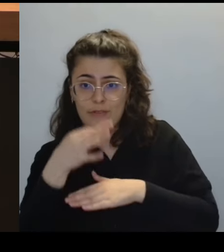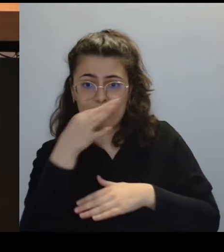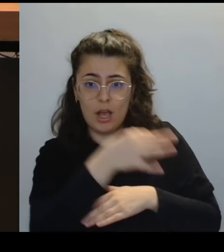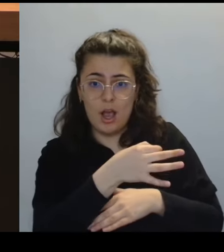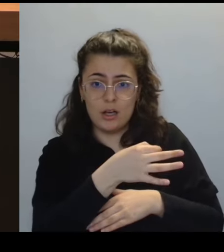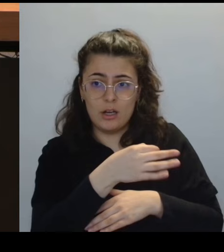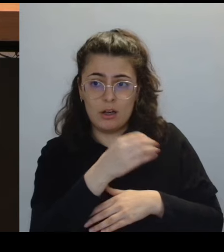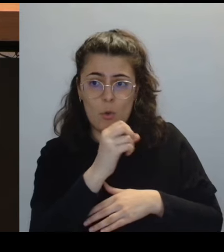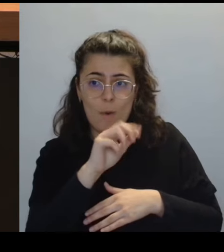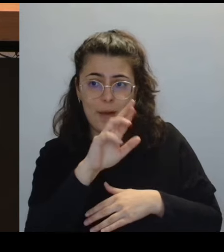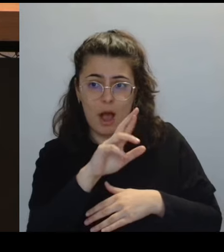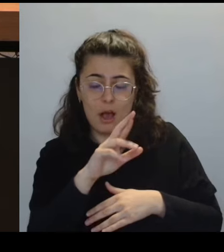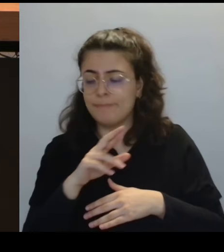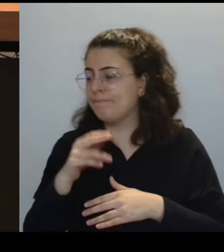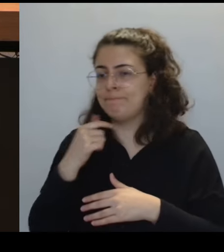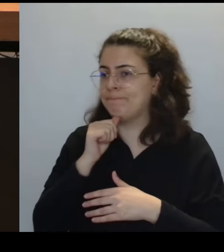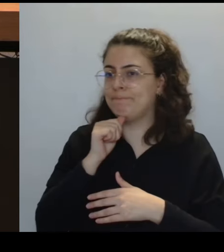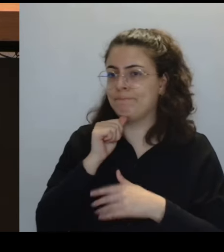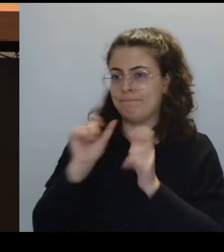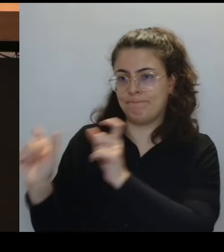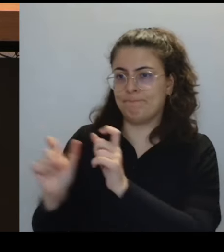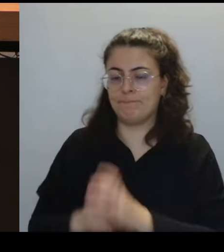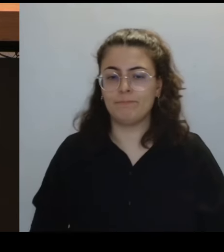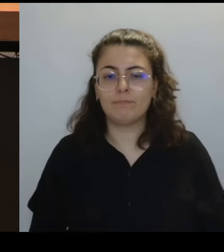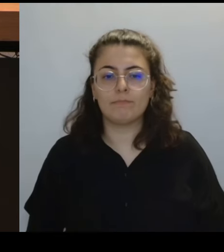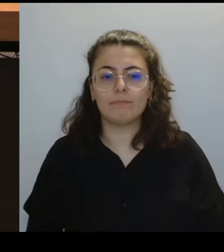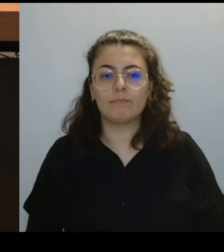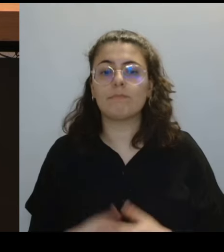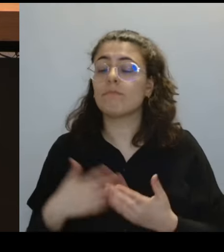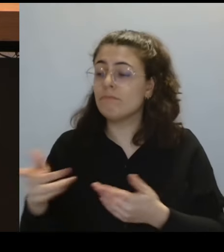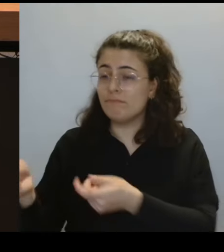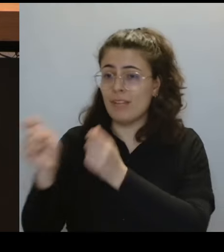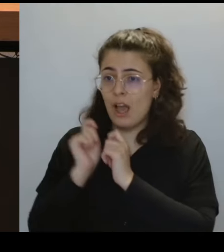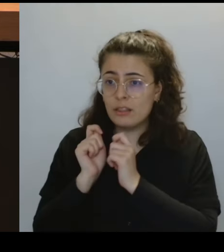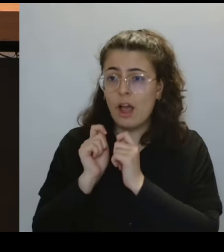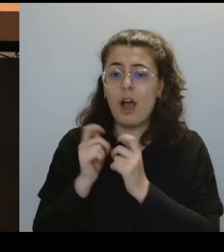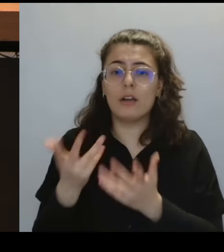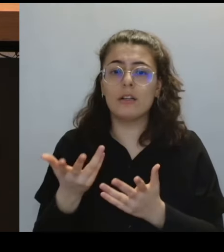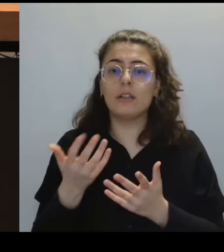Eigentlich wollen Sie laut Antrag vereinfachen, stattdessen wird es noch komplizierter.